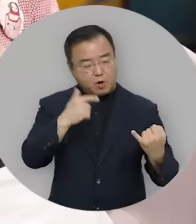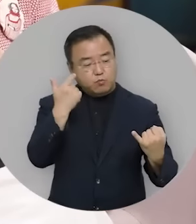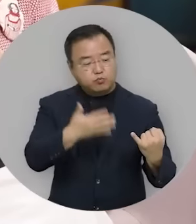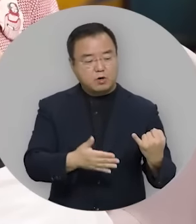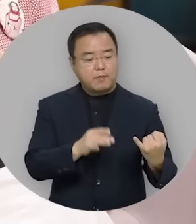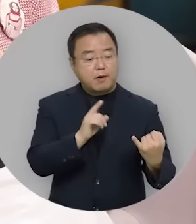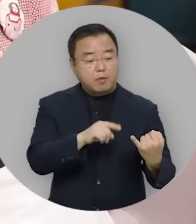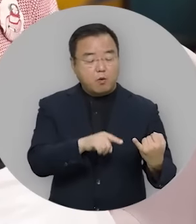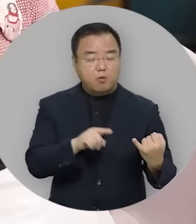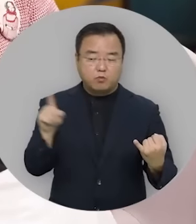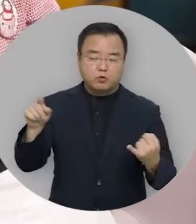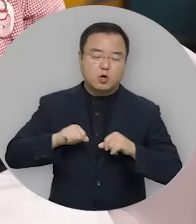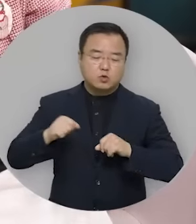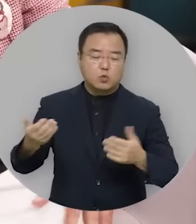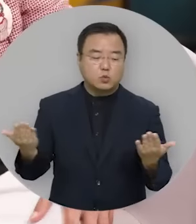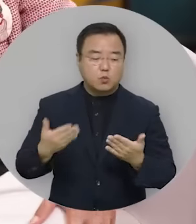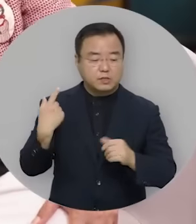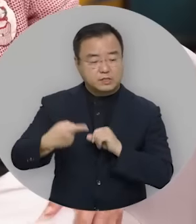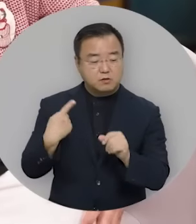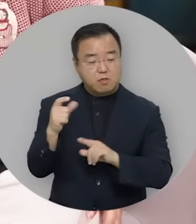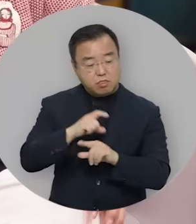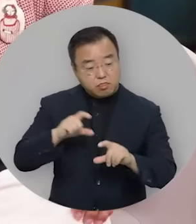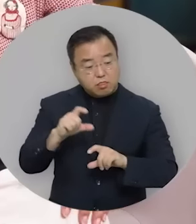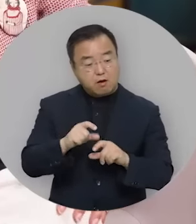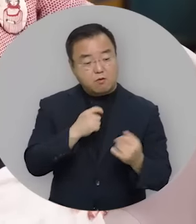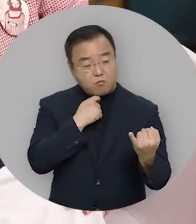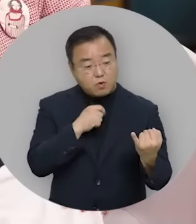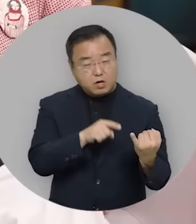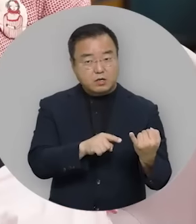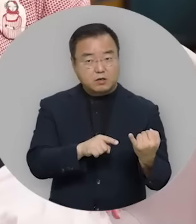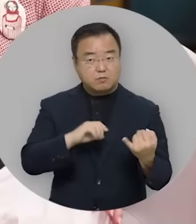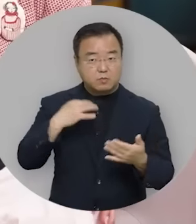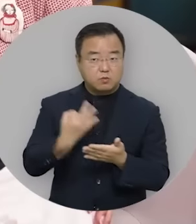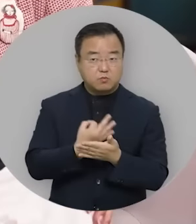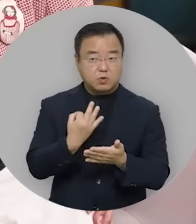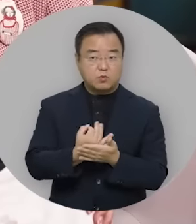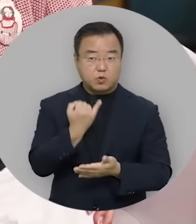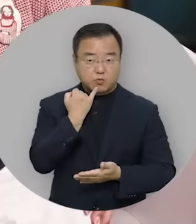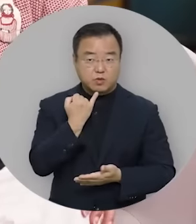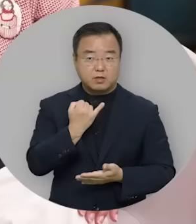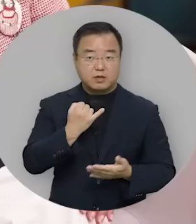'은혜야, 너 청소 1년 더 할래?' '그래도 네가 돈 좀 버니까 좋다.' 이랬더니